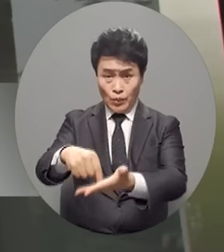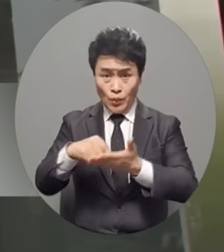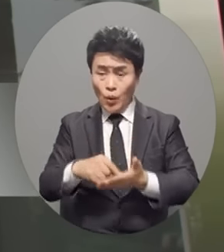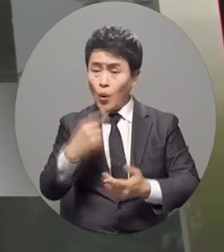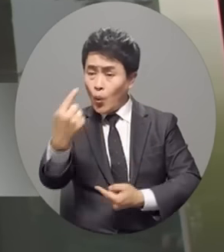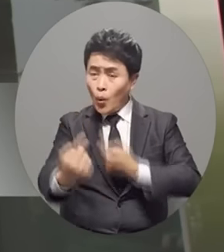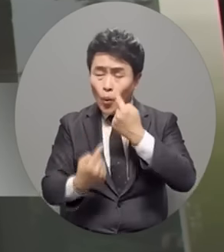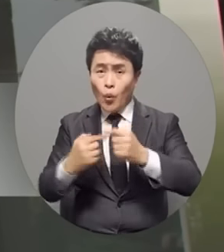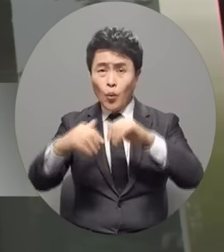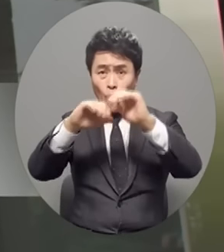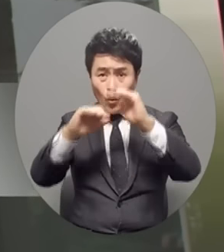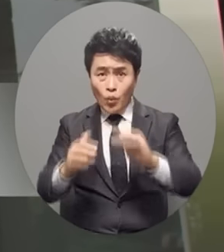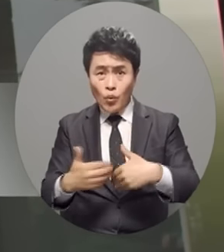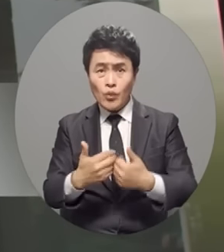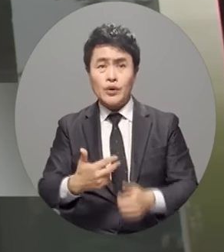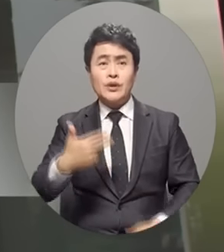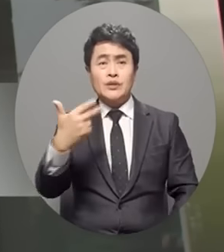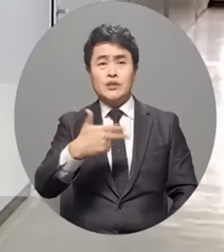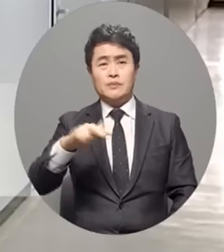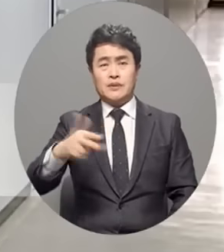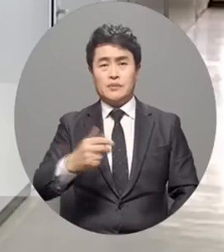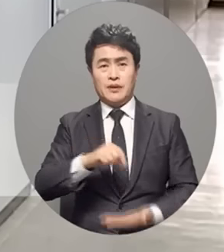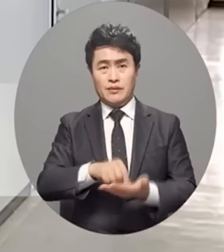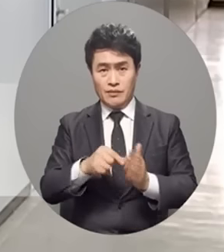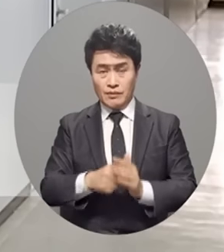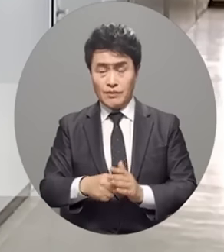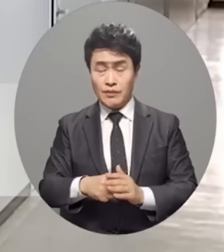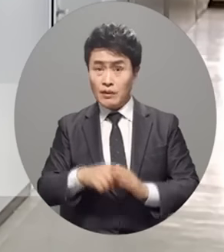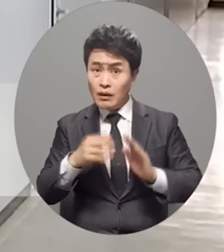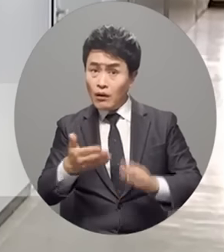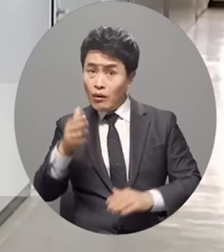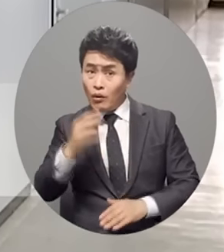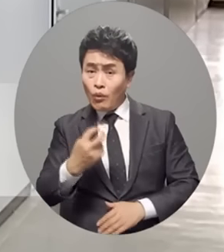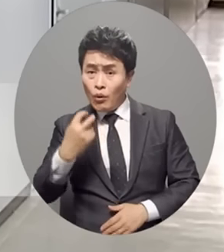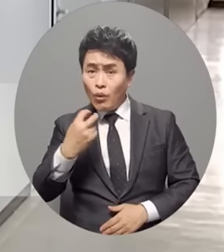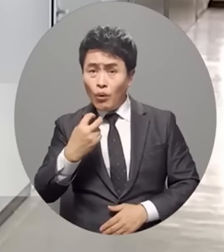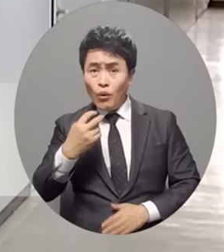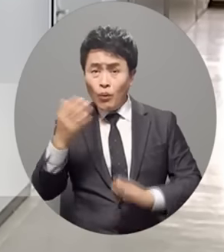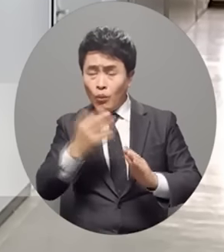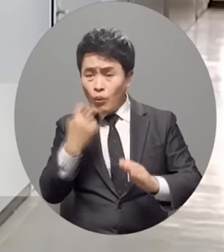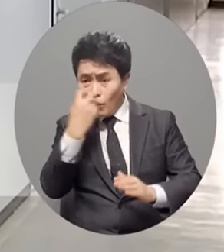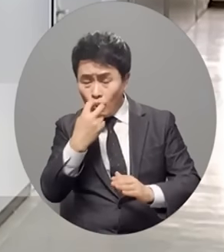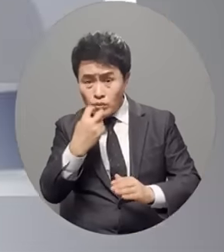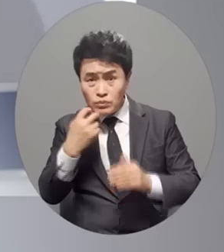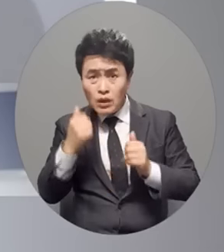작년 11월까지 공수처에 접수된 고소, 고발사건은 7700여 건.